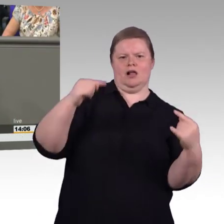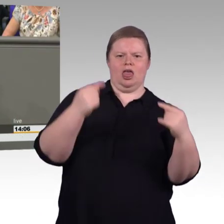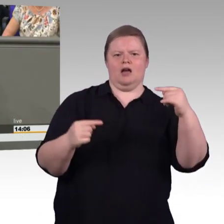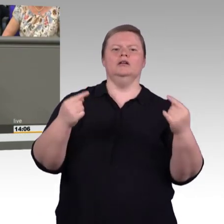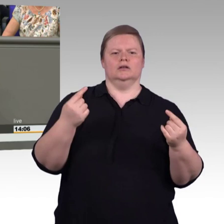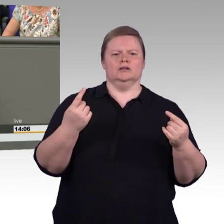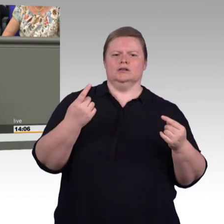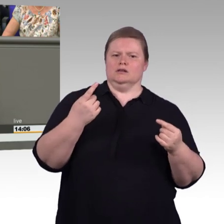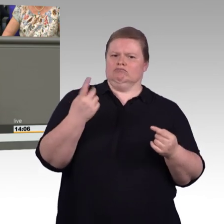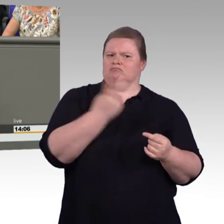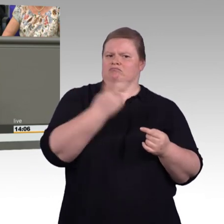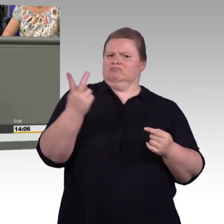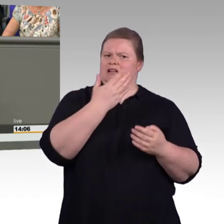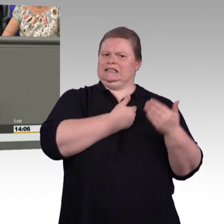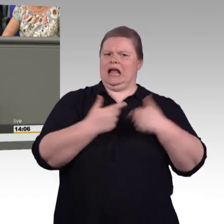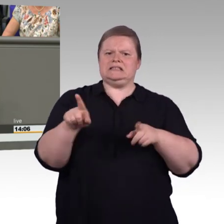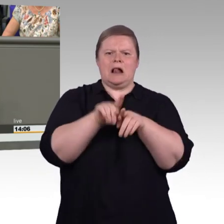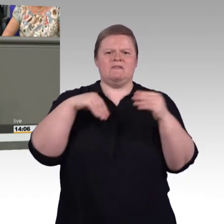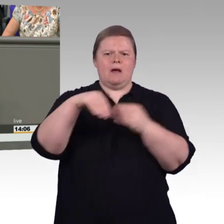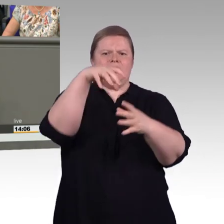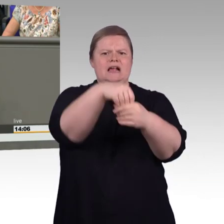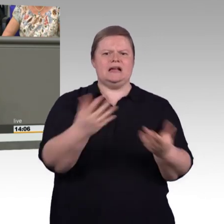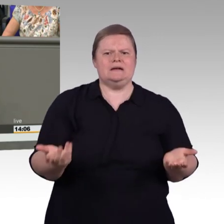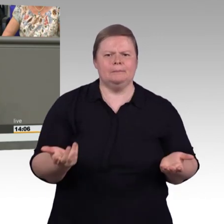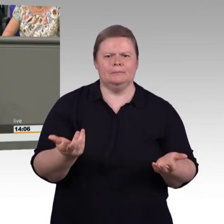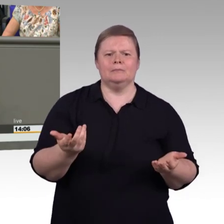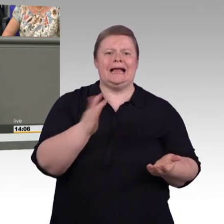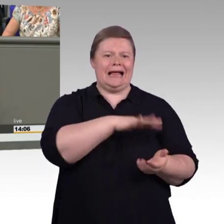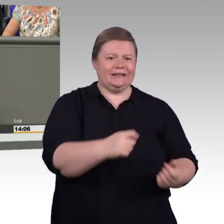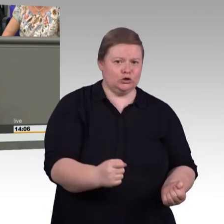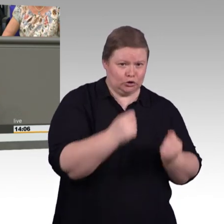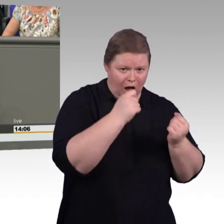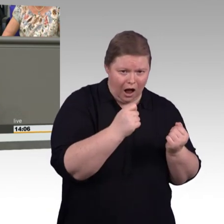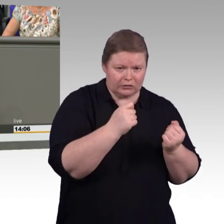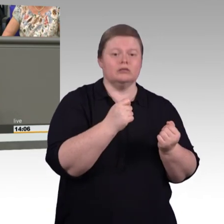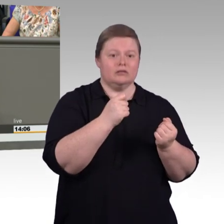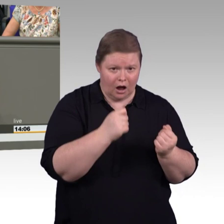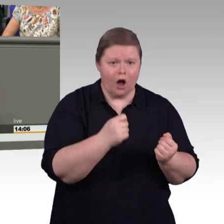wenn 30 Jahre Kinderrechtskonvention jetzt mehrmals angesprochen wurden,